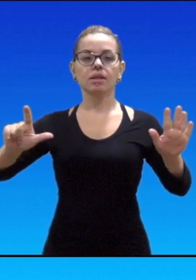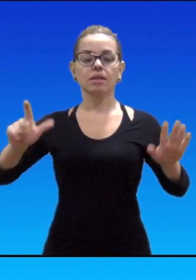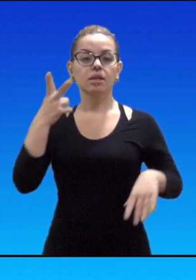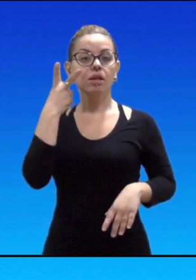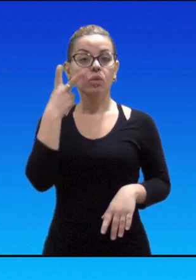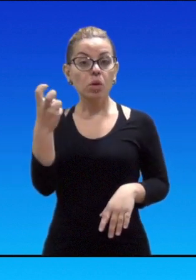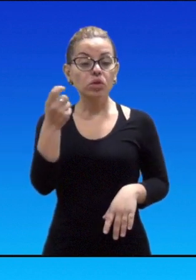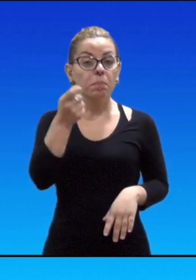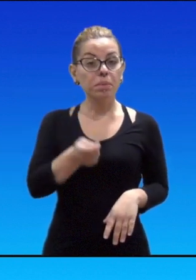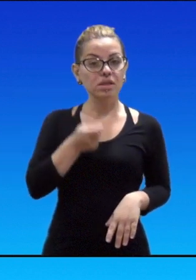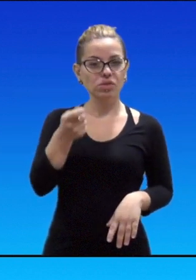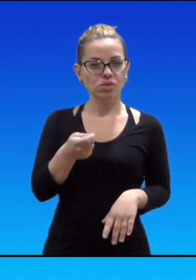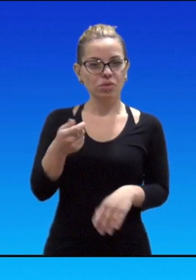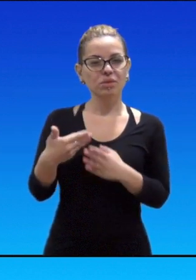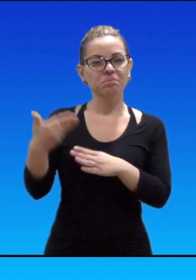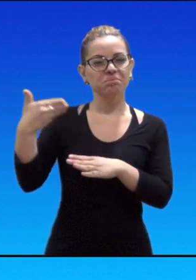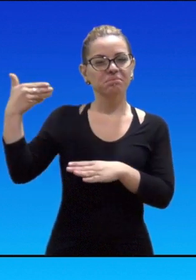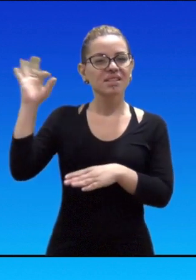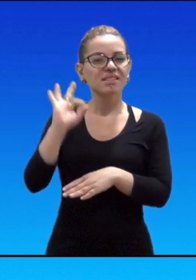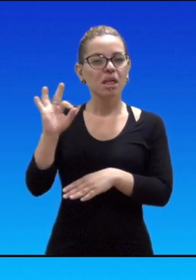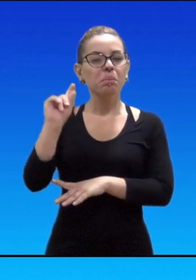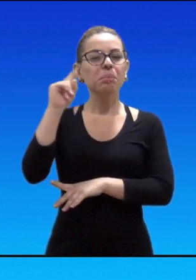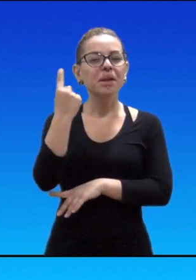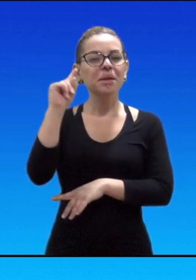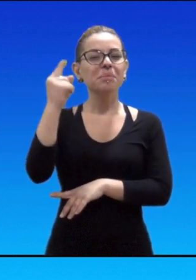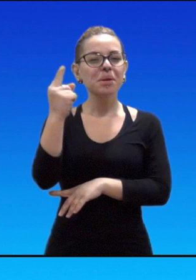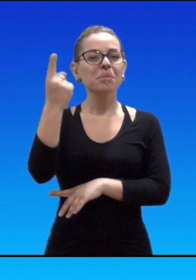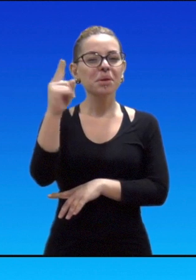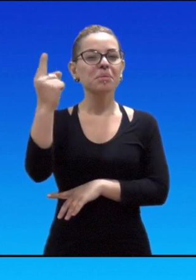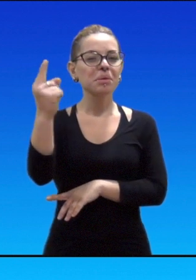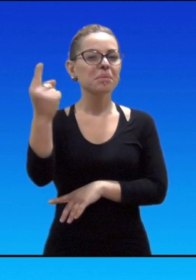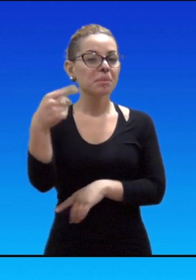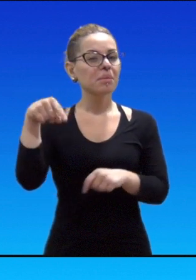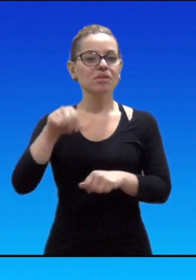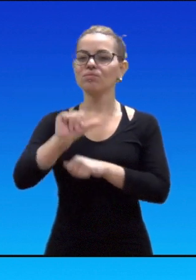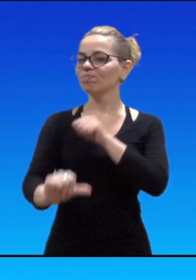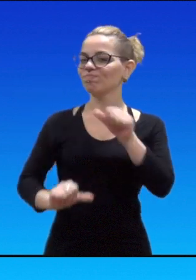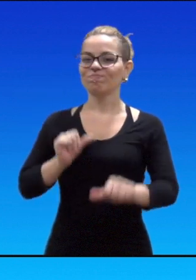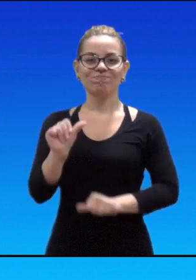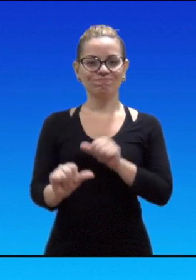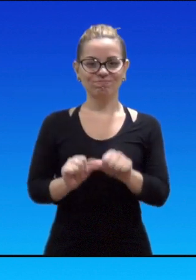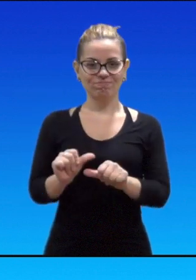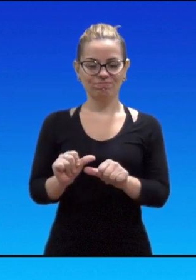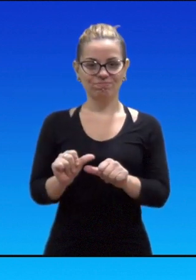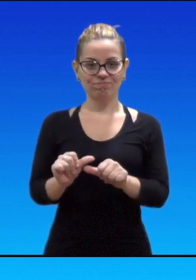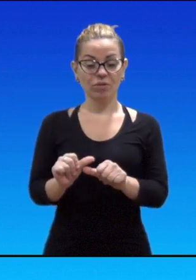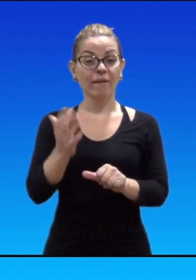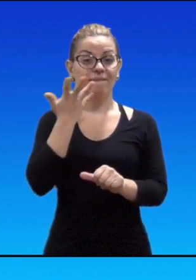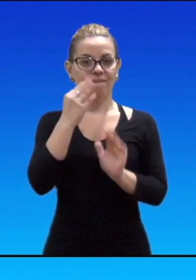riguardanti le prestazioni pensionistiche. La data di accredito delle pensioni non sarà più il primo del mese,